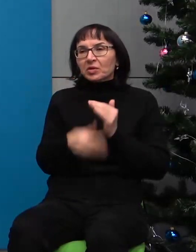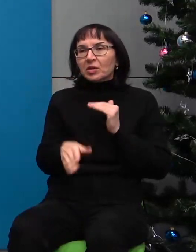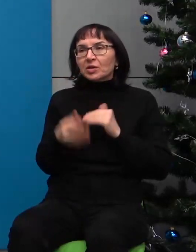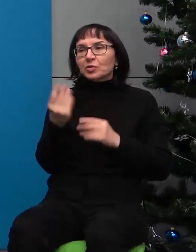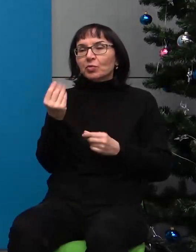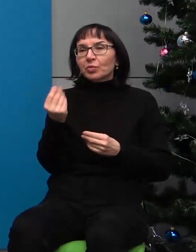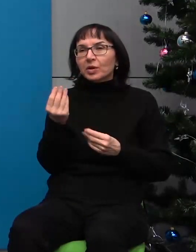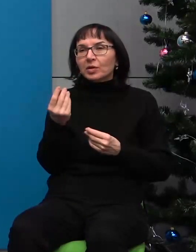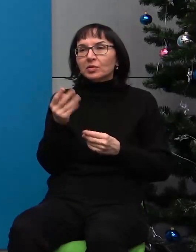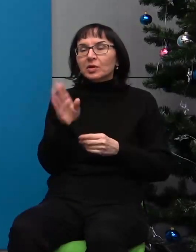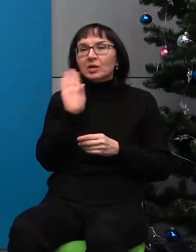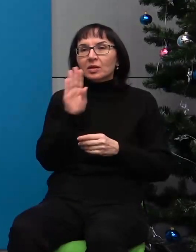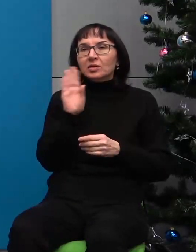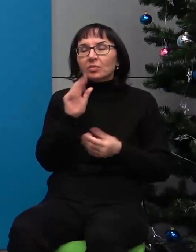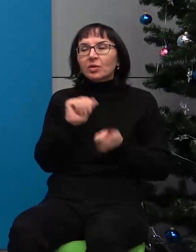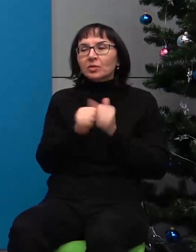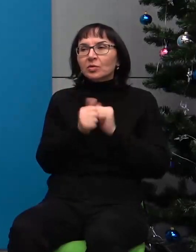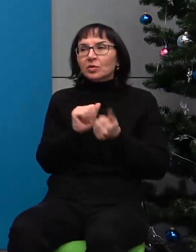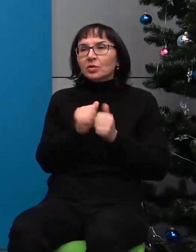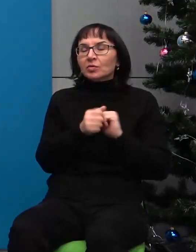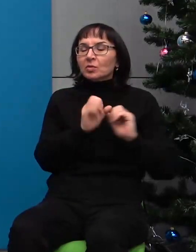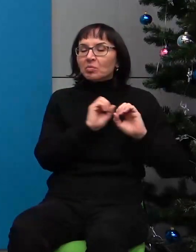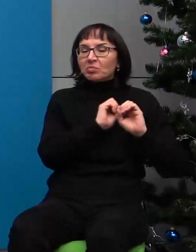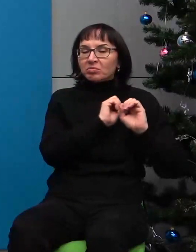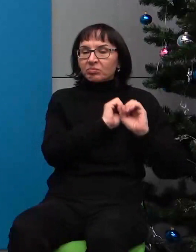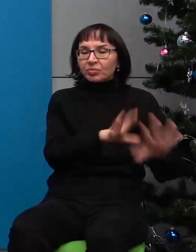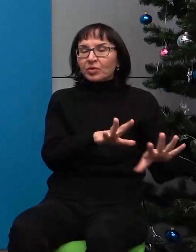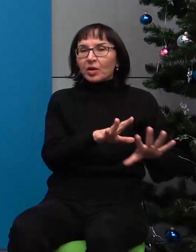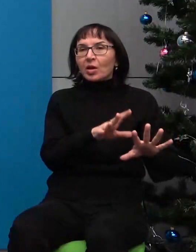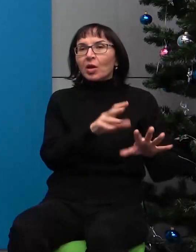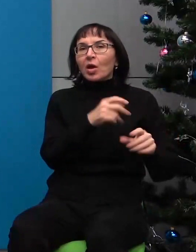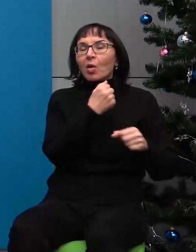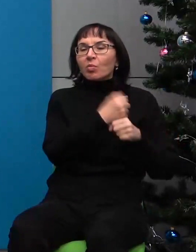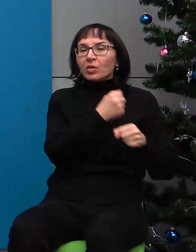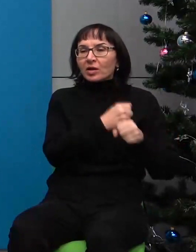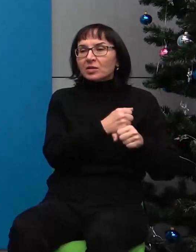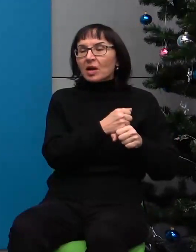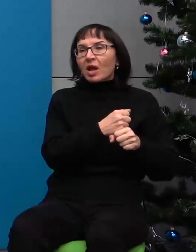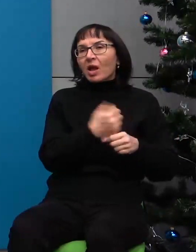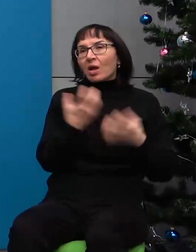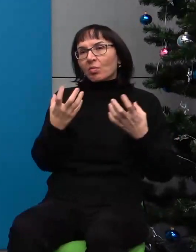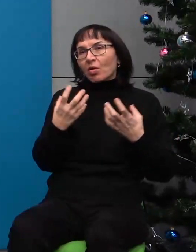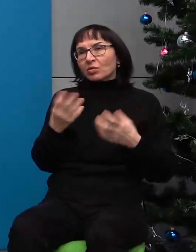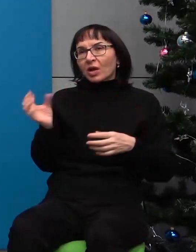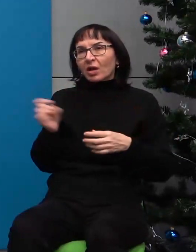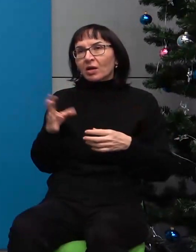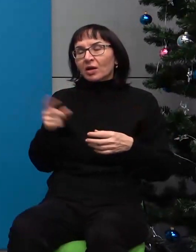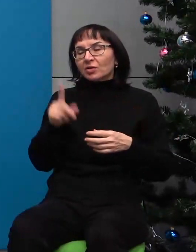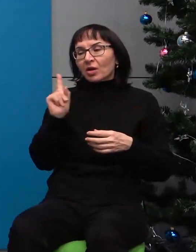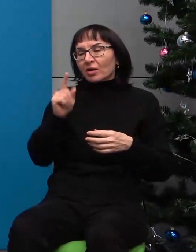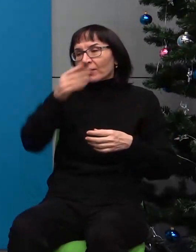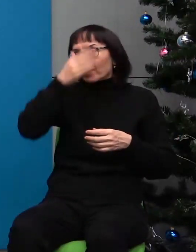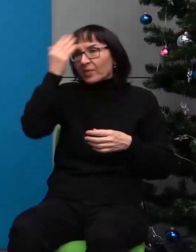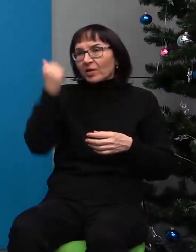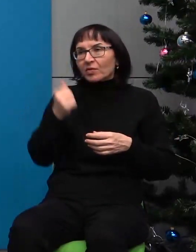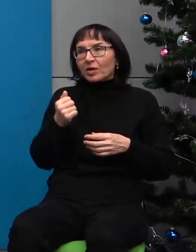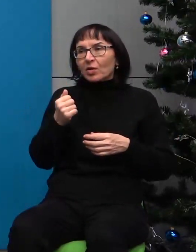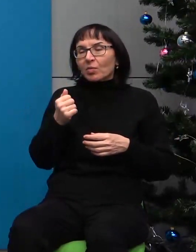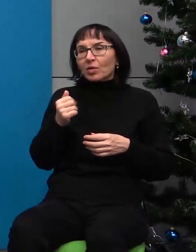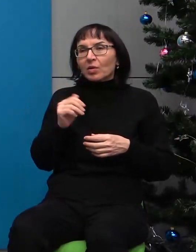jak sportowiec, który rzuca pracę, żeby trenować, nie wiedząc, czy będzie grał kiedykolwiek. Więc po prostu postawiłem wszystko na jedną kartę,